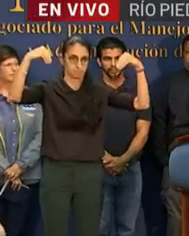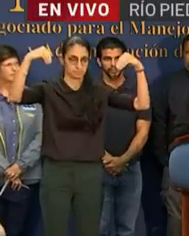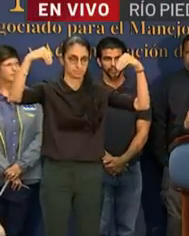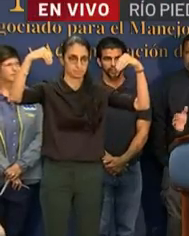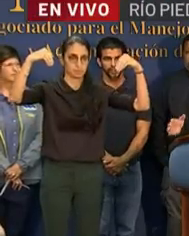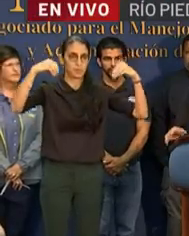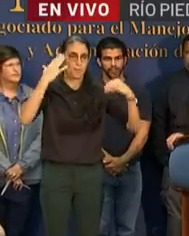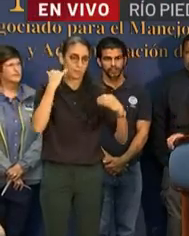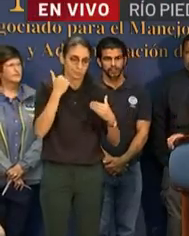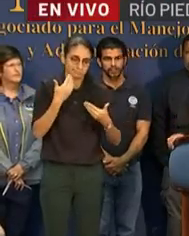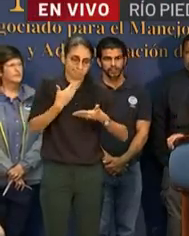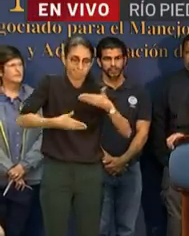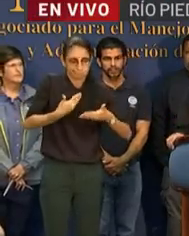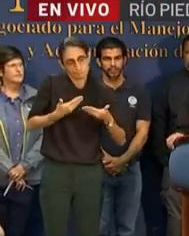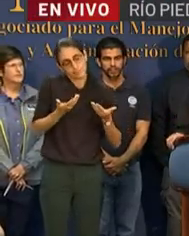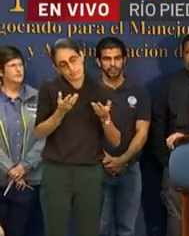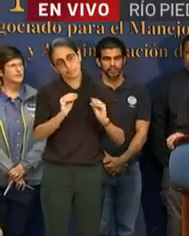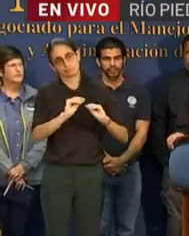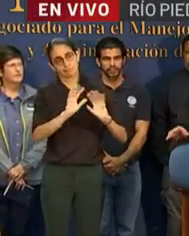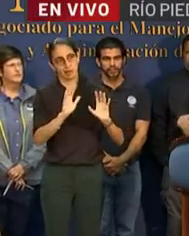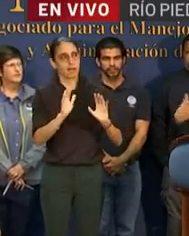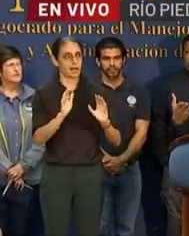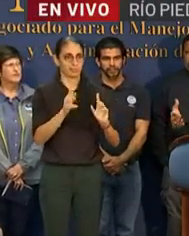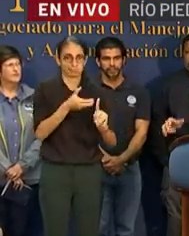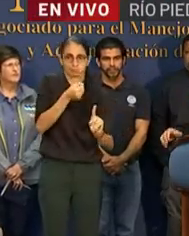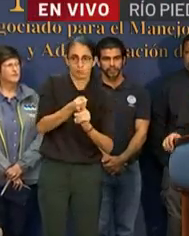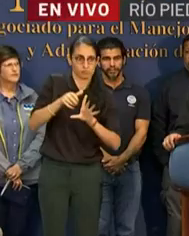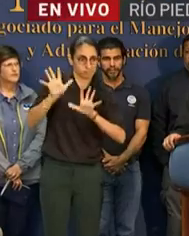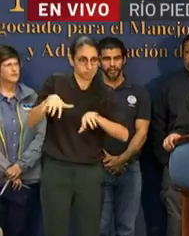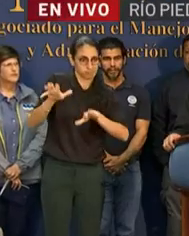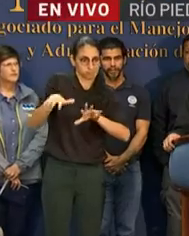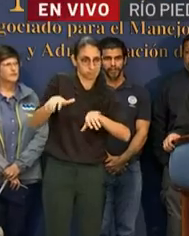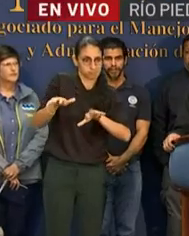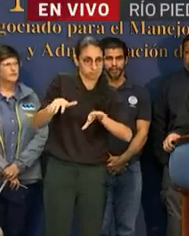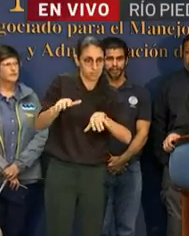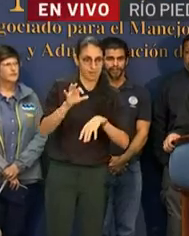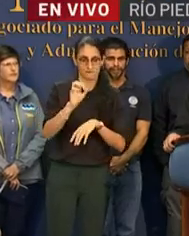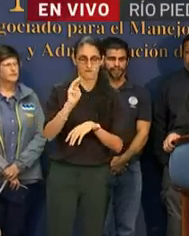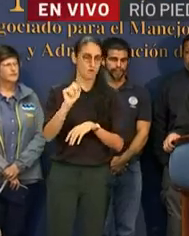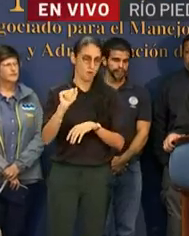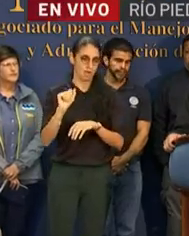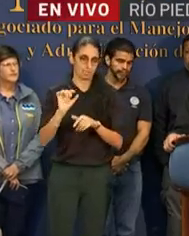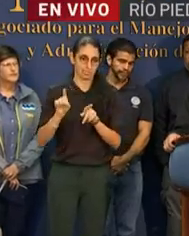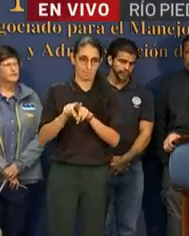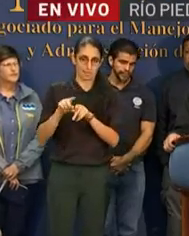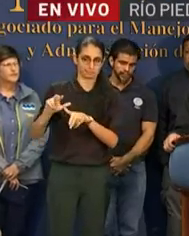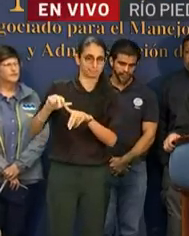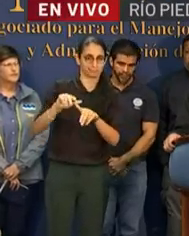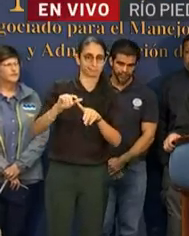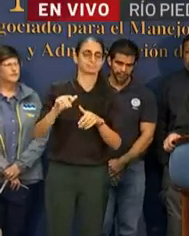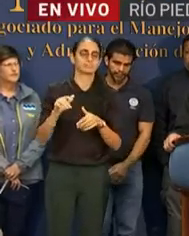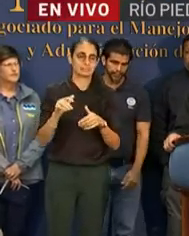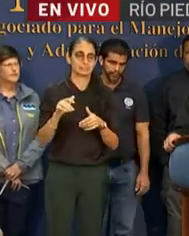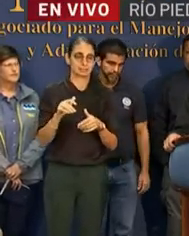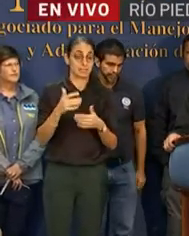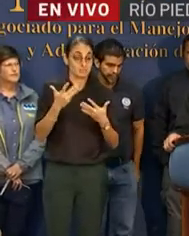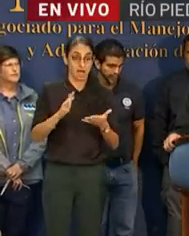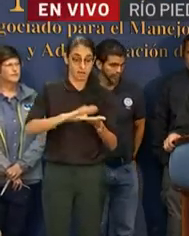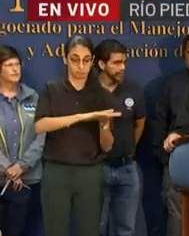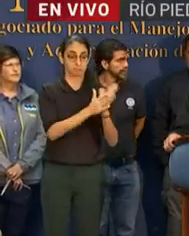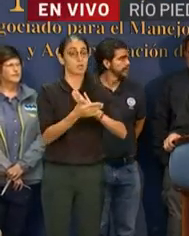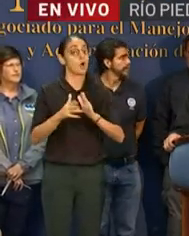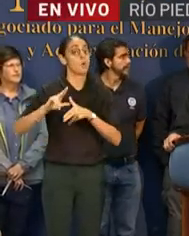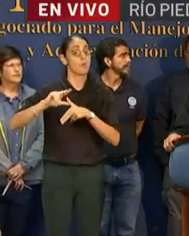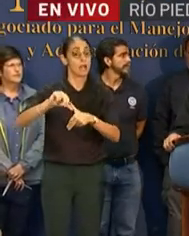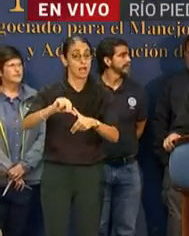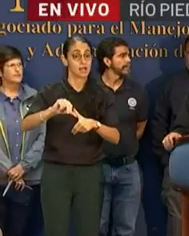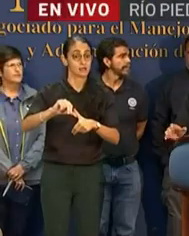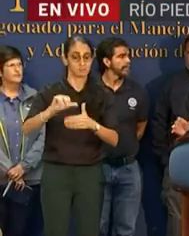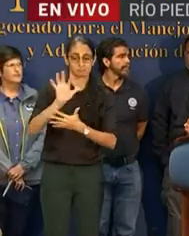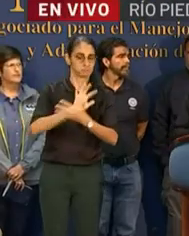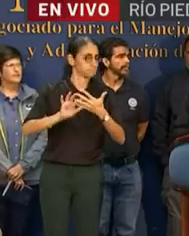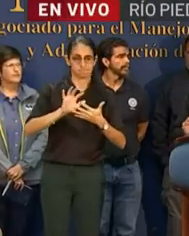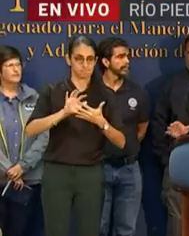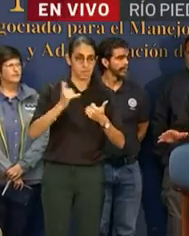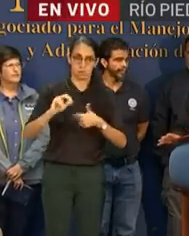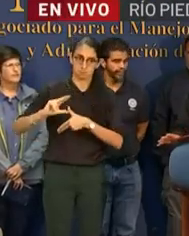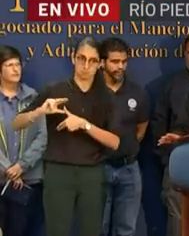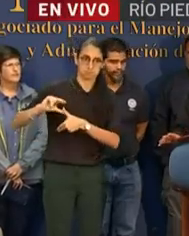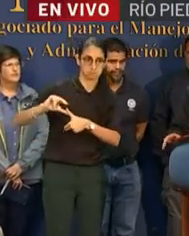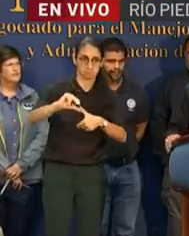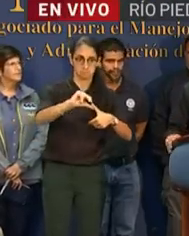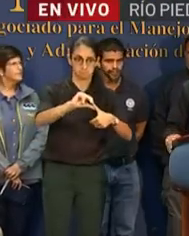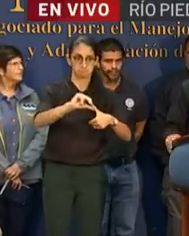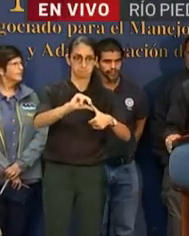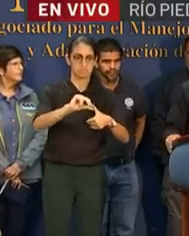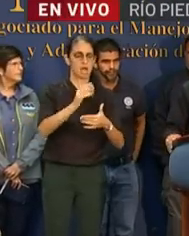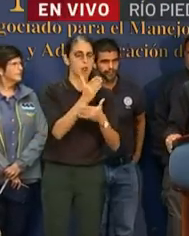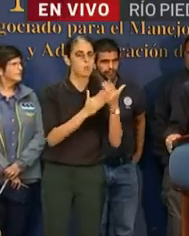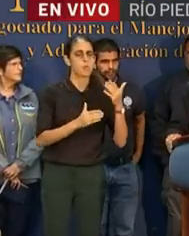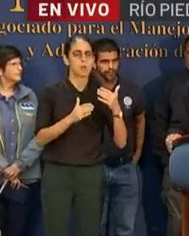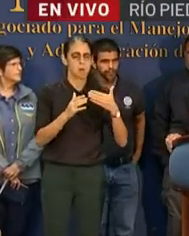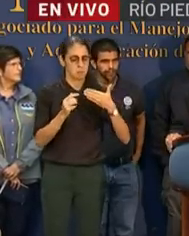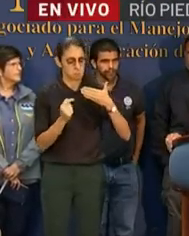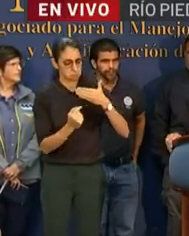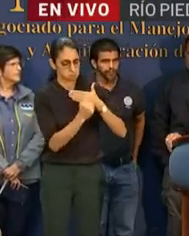DIJO EL SEÑOR GOBERNADOR HAY